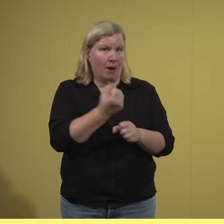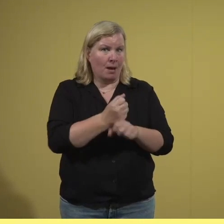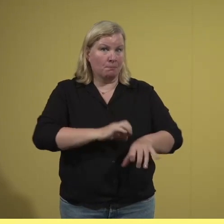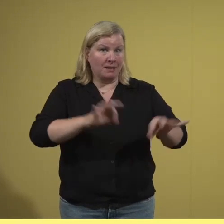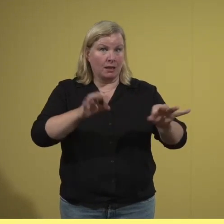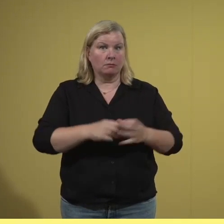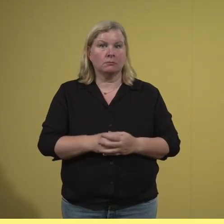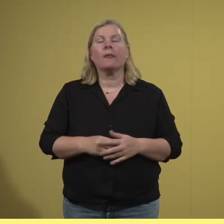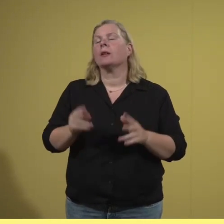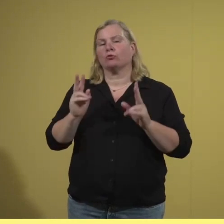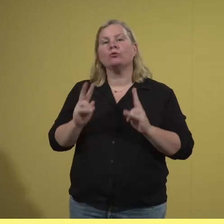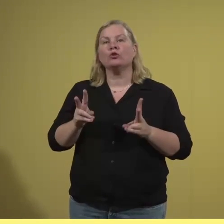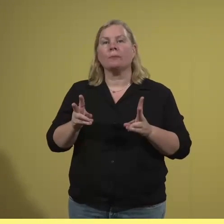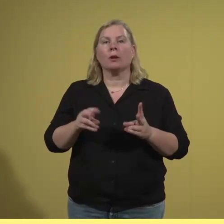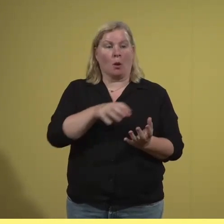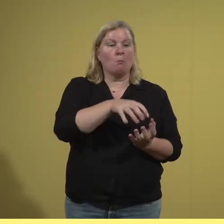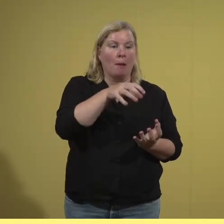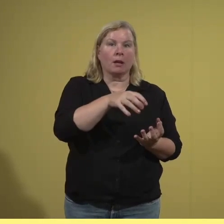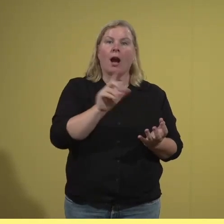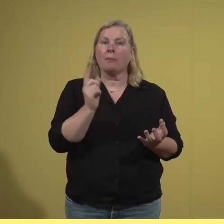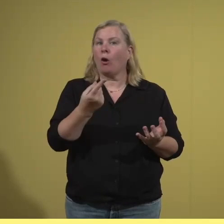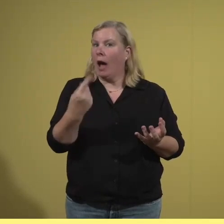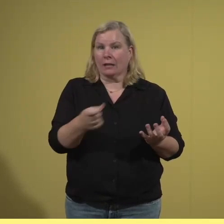Ja, das ist ja auch mit vielerlei anderen Sachen so.